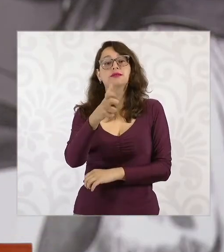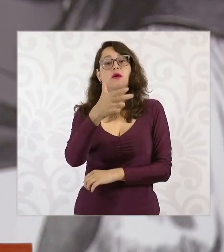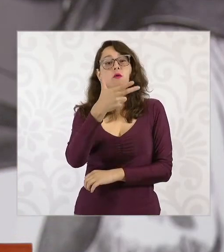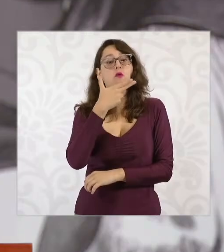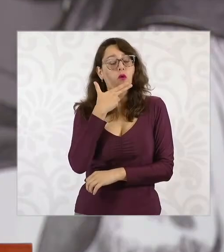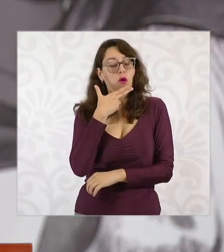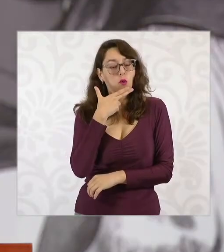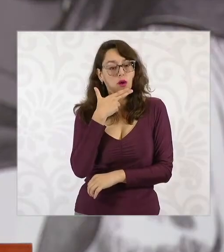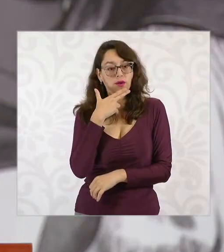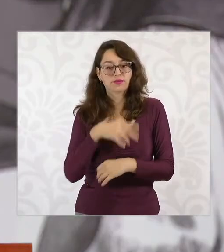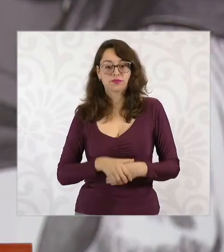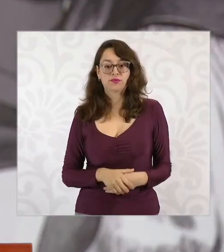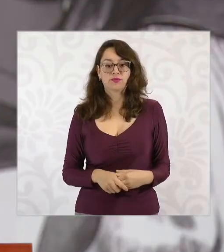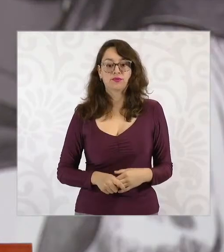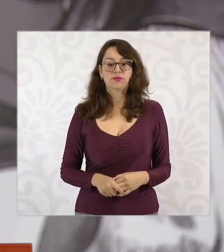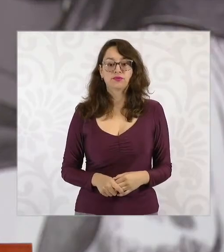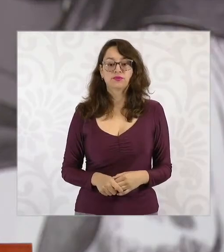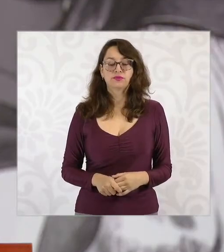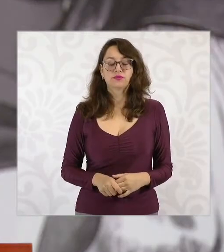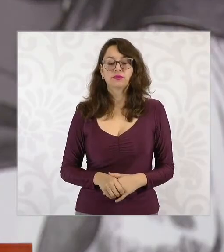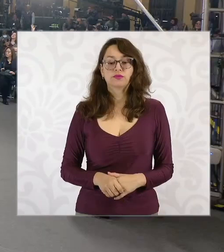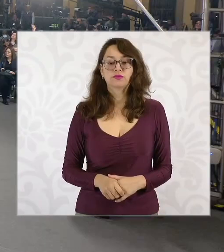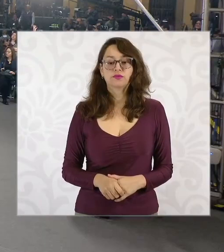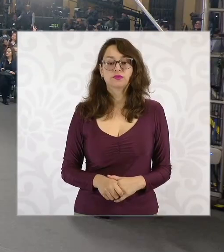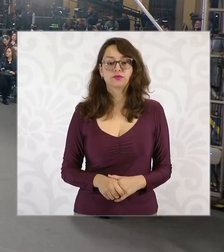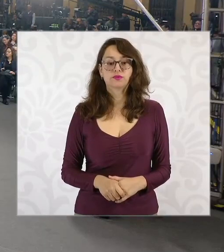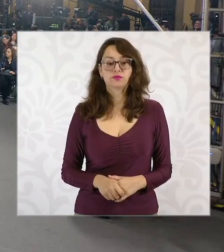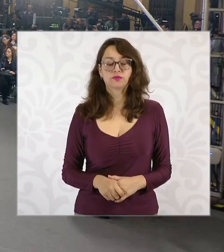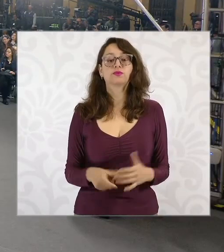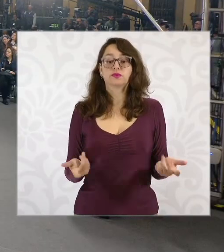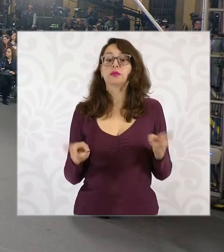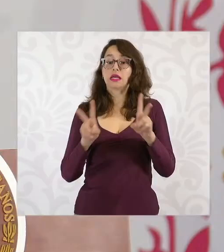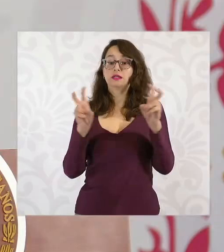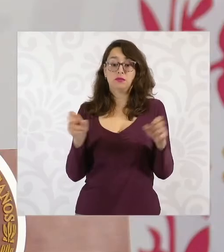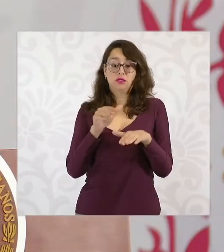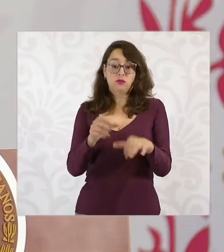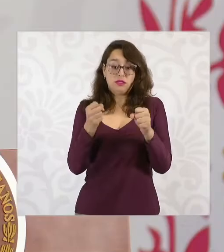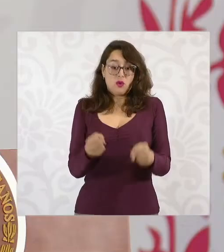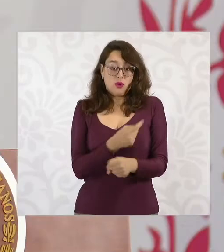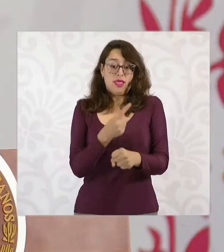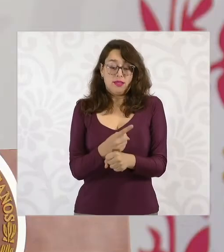de la embajada de los Estados Unidos relacionados con temas de seguridad.